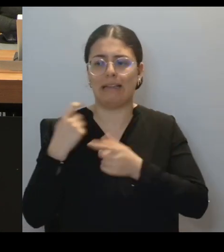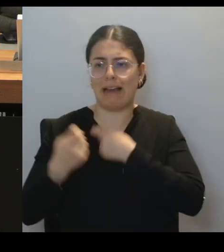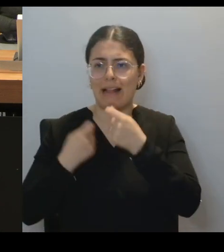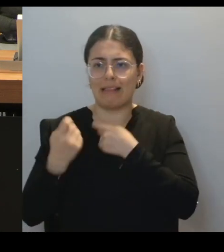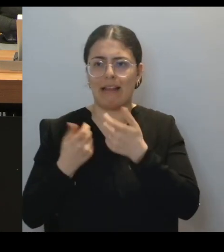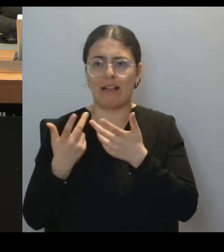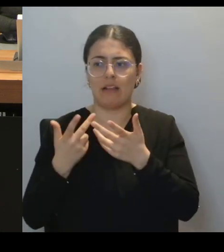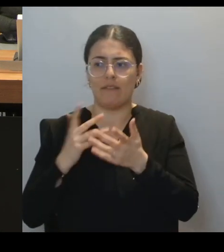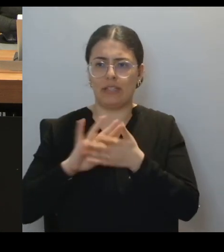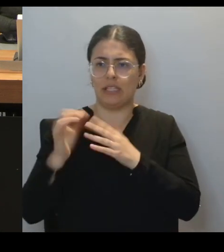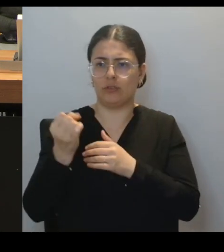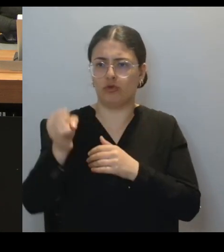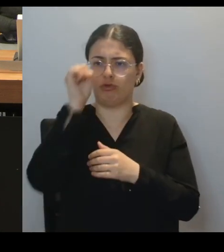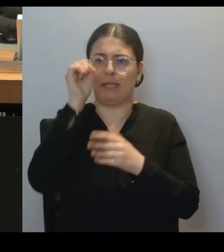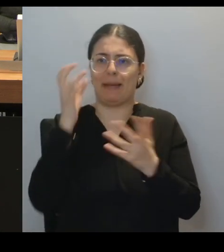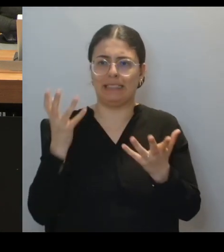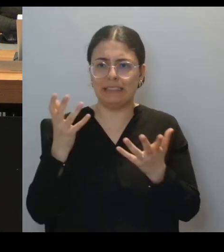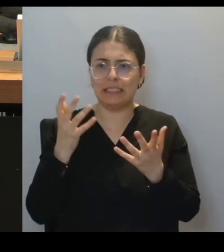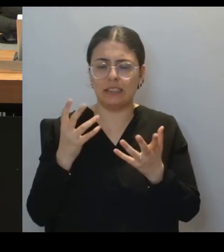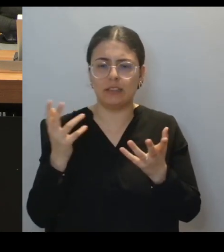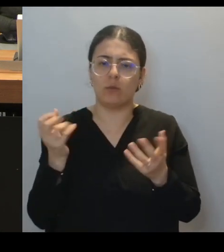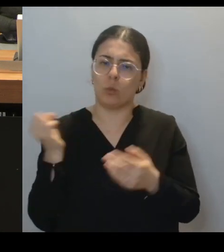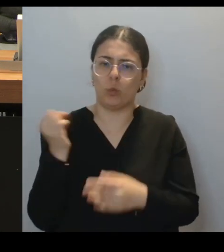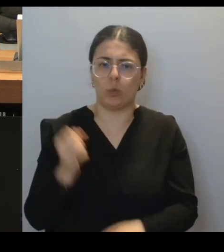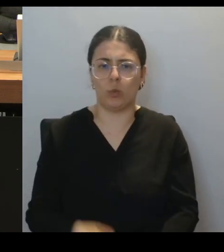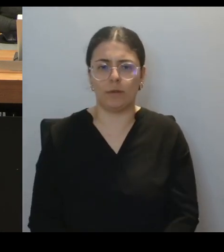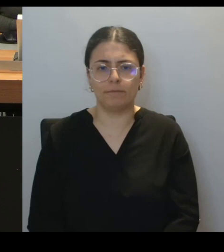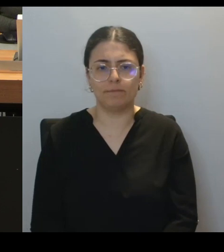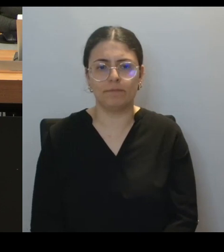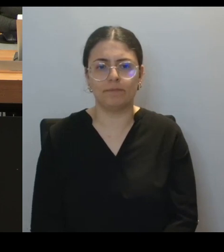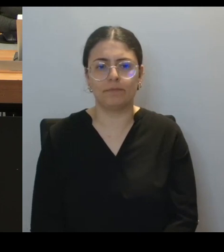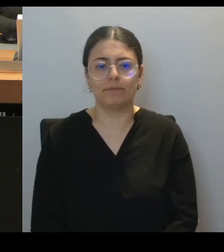Diesen Ausführungen möchte ich mich anschließen und diese Mahnung tatsächlich wiederholen.